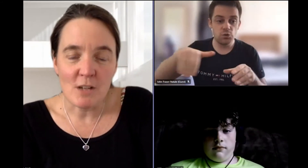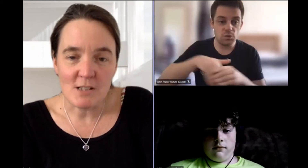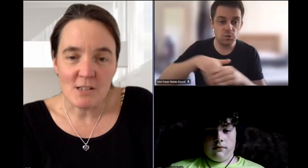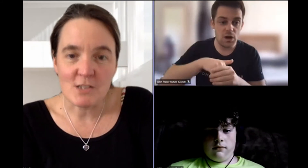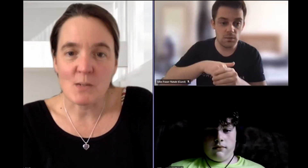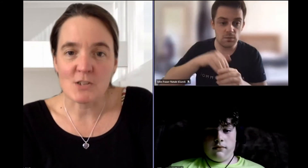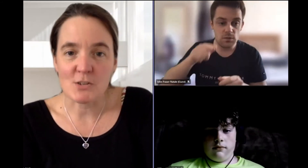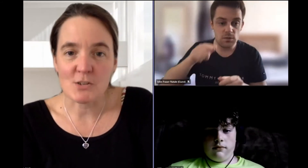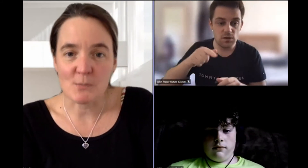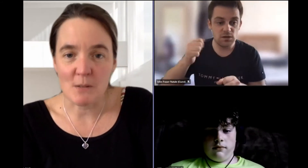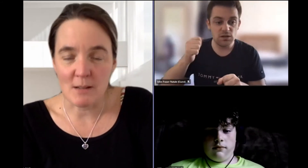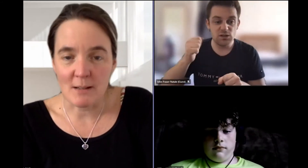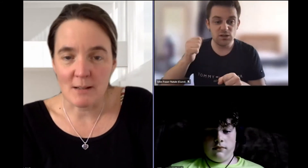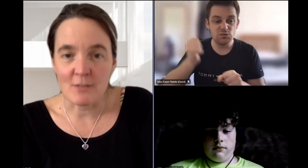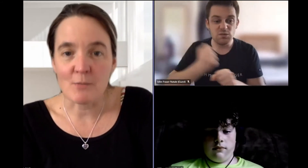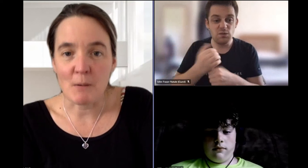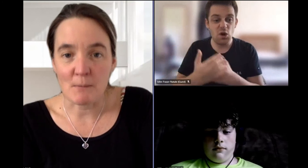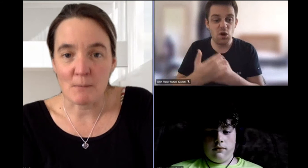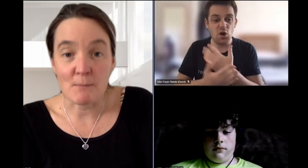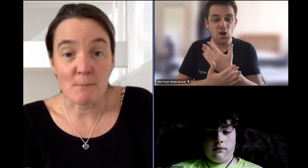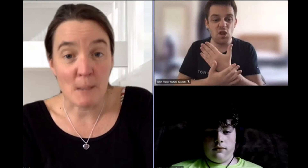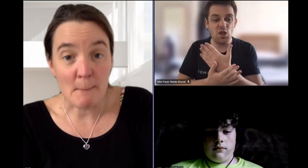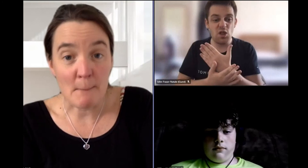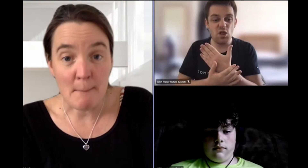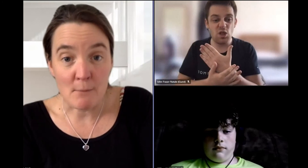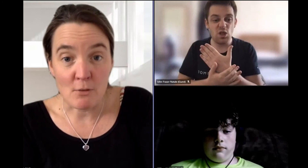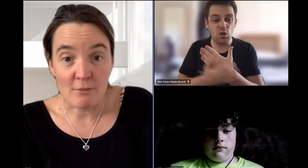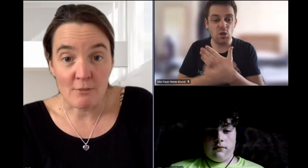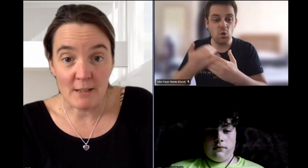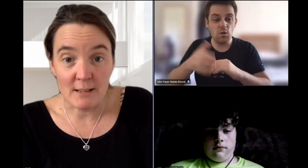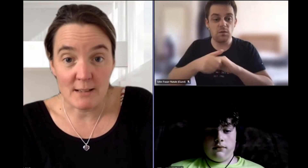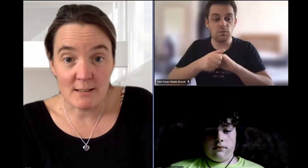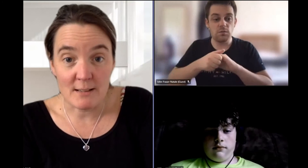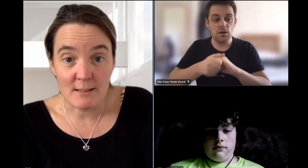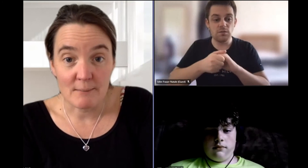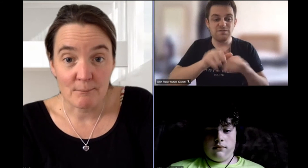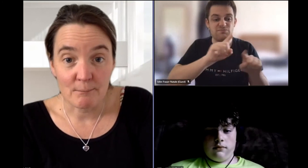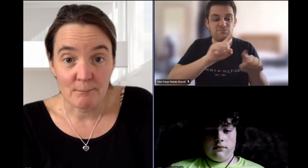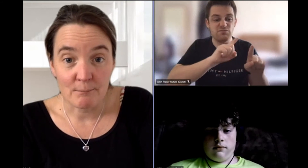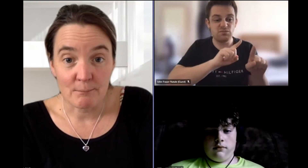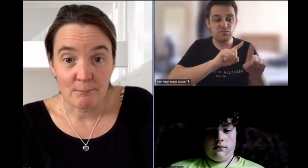Felly, o ran Senedd Ieuenctid Cymru a bod yn Aelod ohoni,